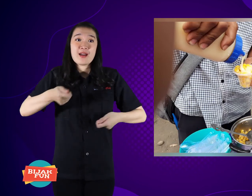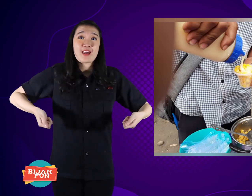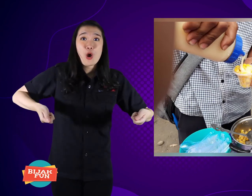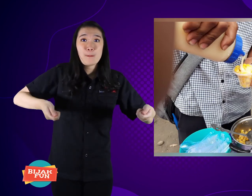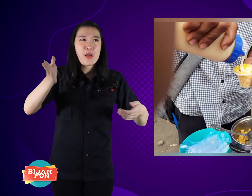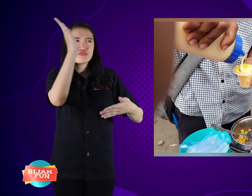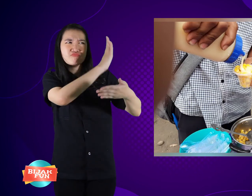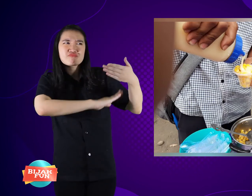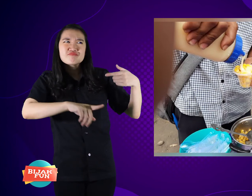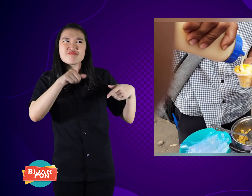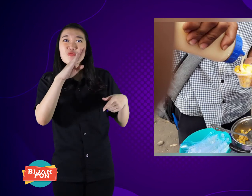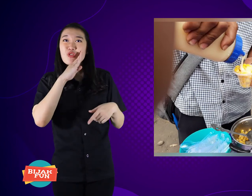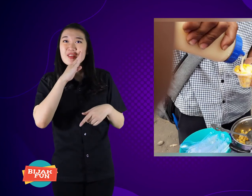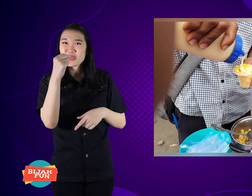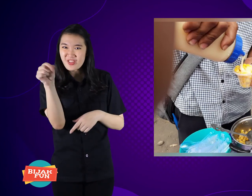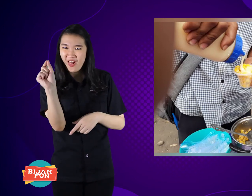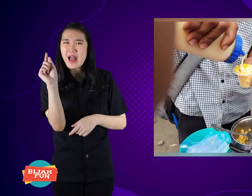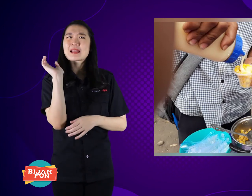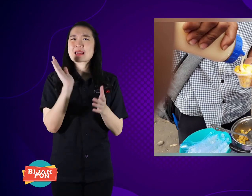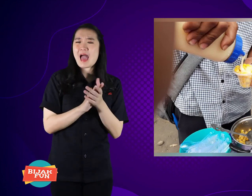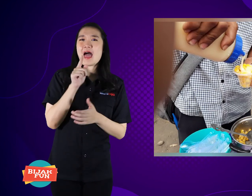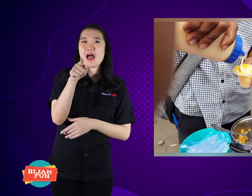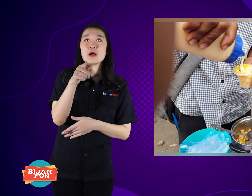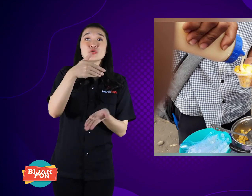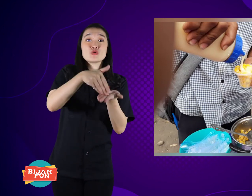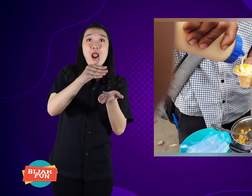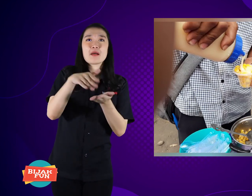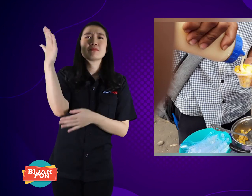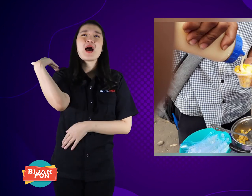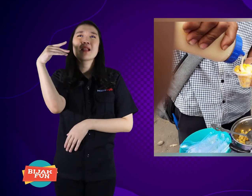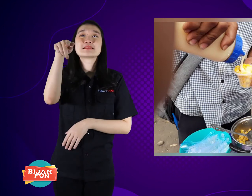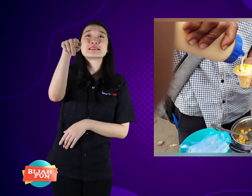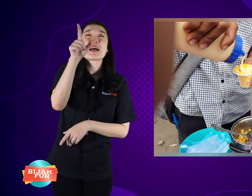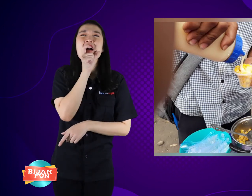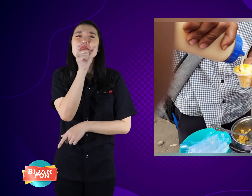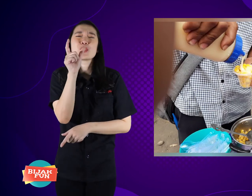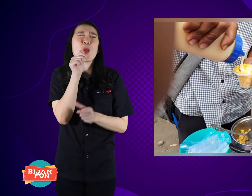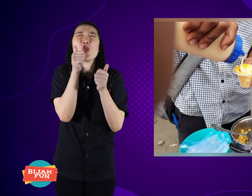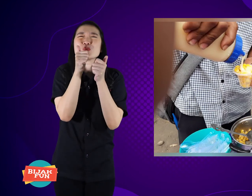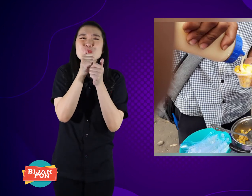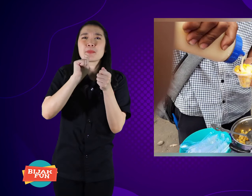Dijual di gerobak kuning dengan kata-kata lucu.